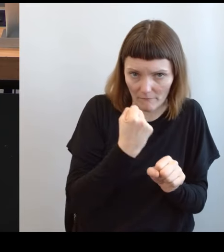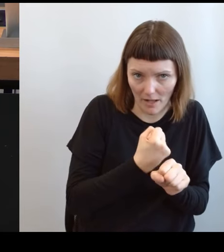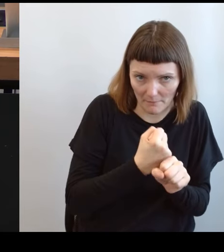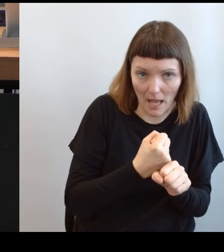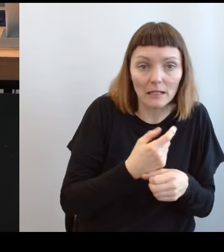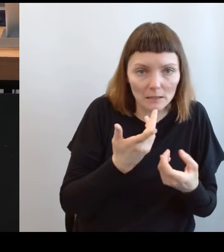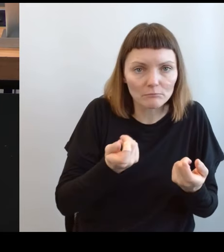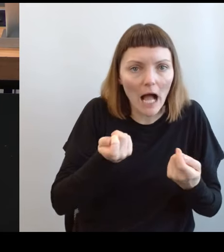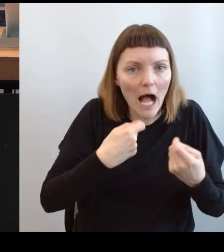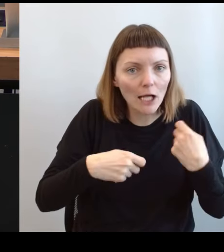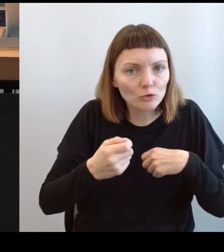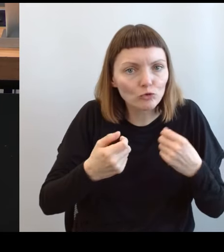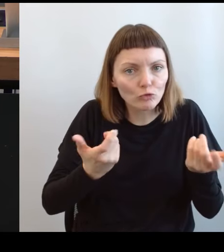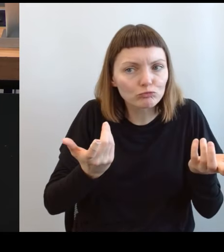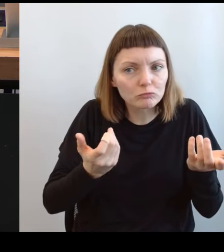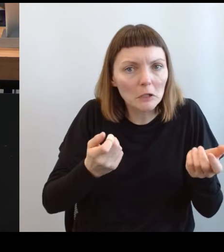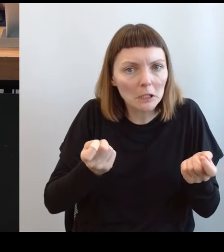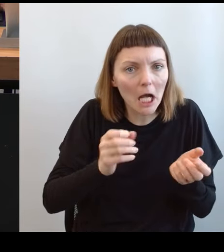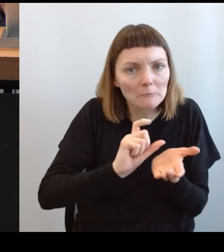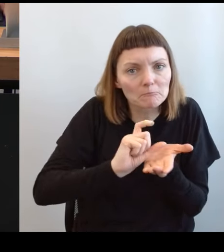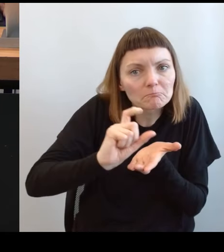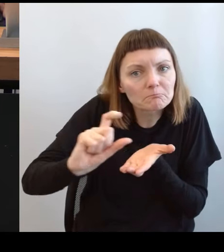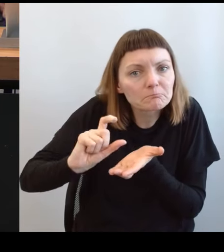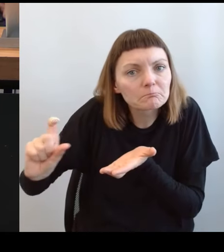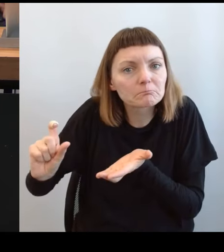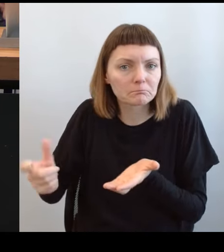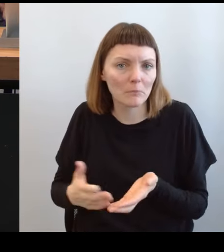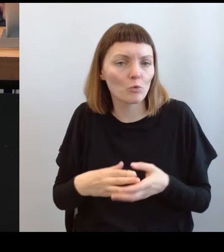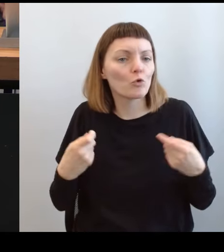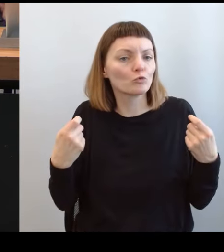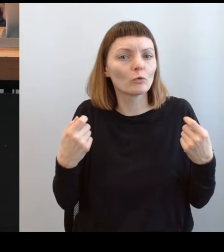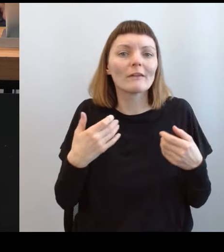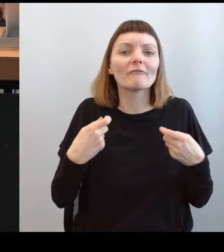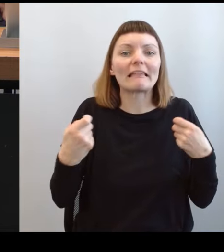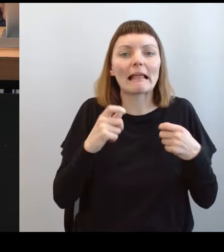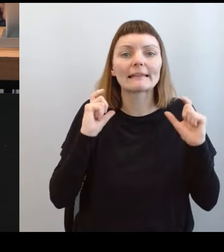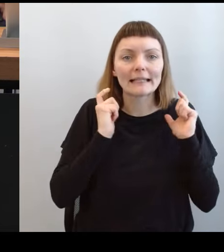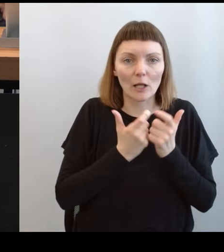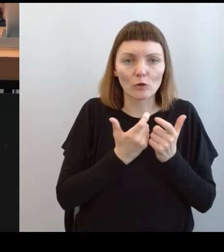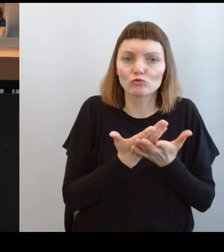in anderer Stelle. Und dementsprechend ist es, glaube ich an dieser Stelle nur redlich, auch noch mal darauf hinzuweisen.